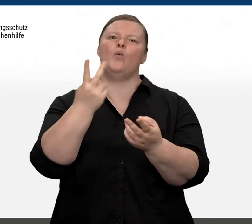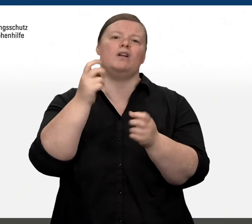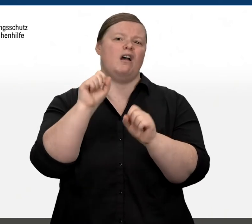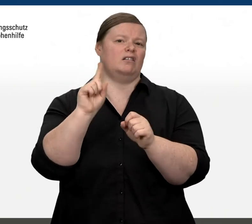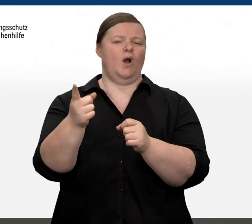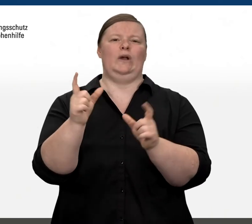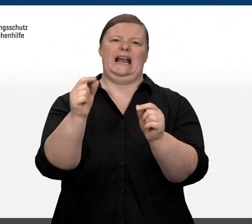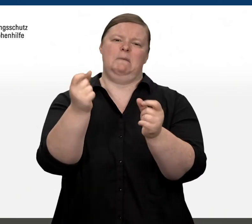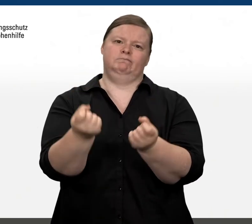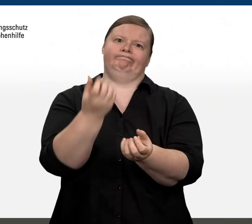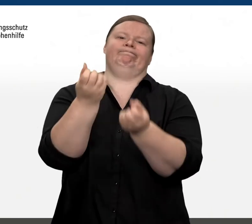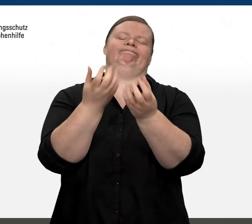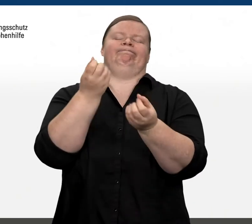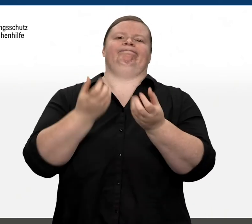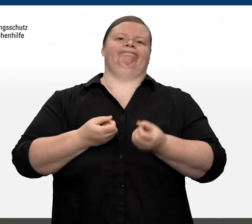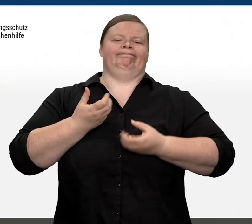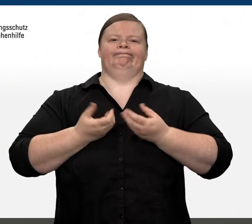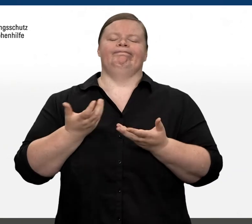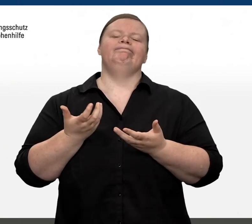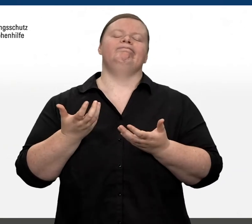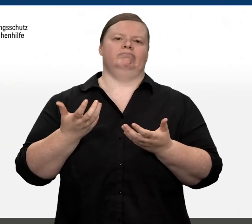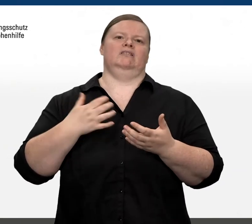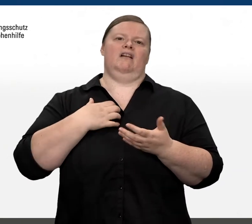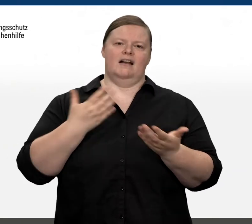oder Krebs hervorrufen.